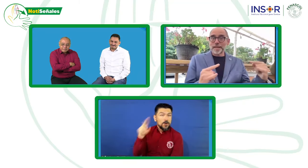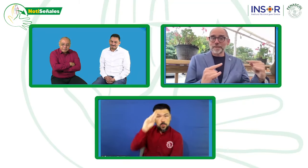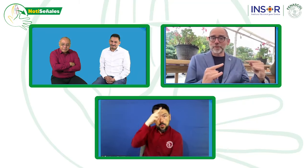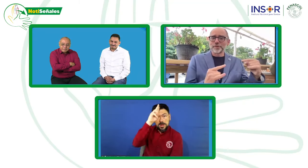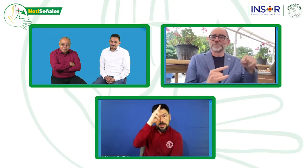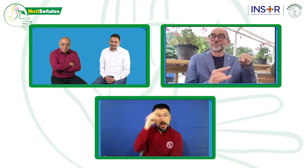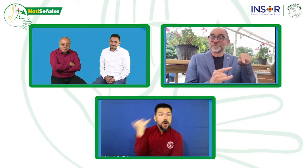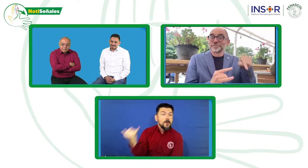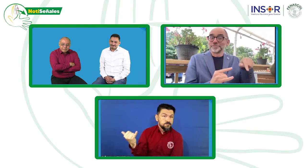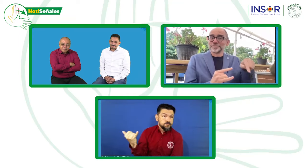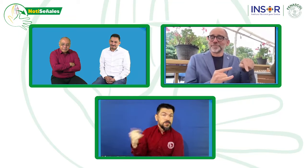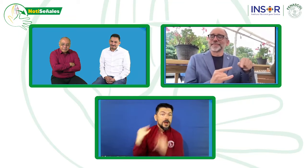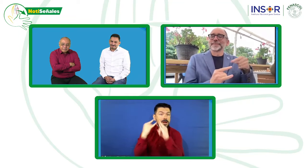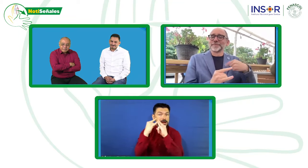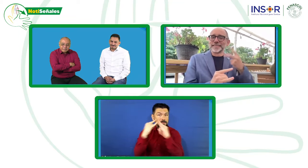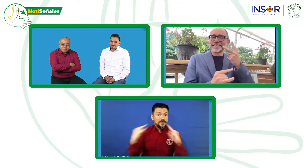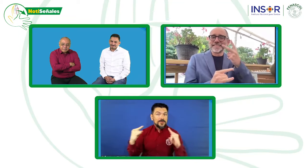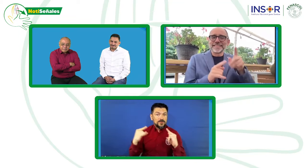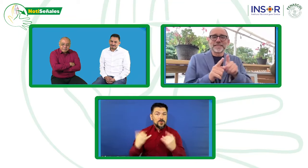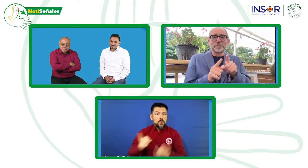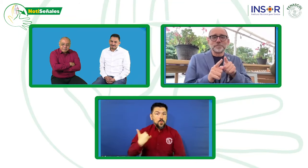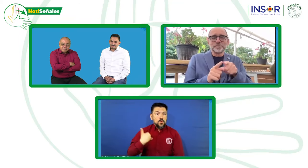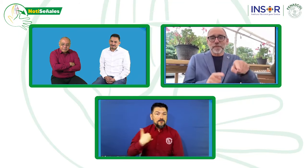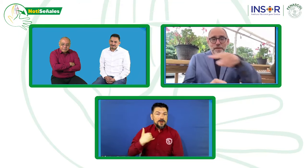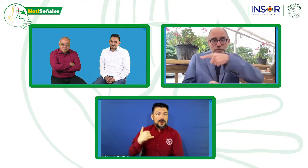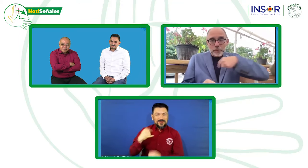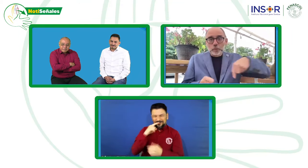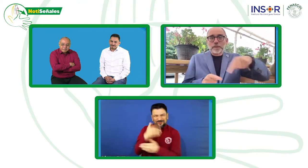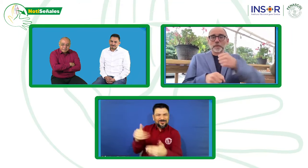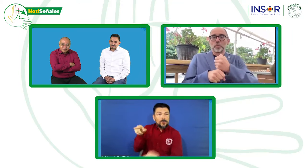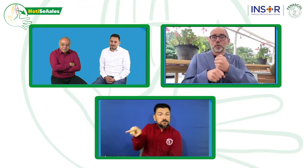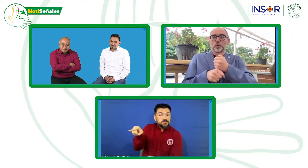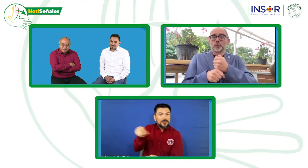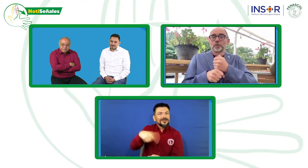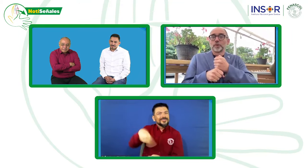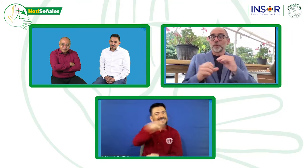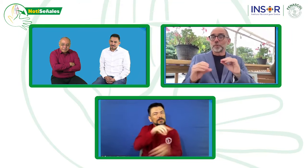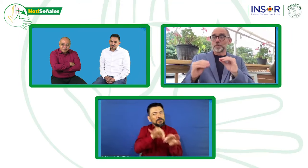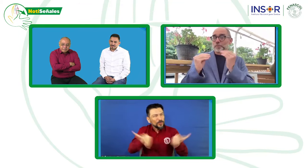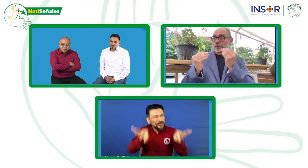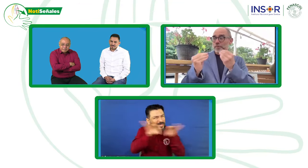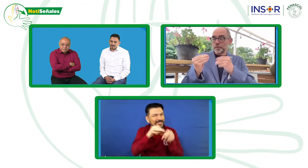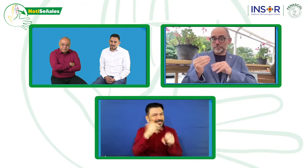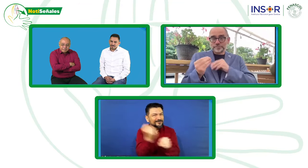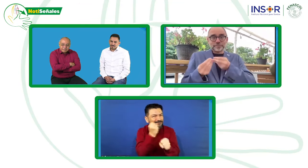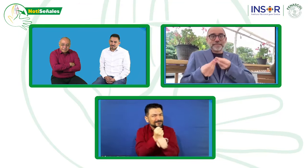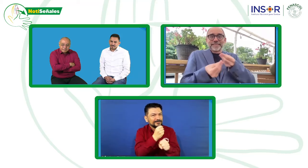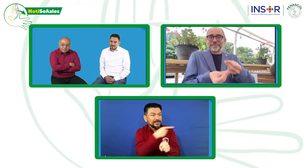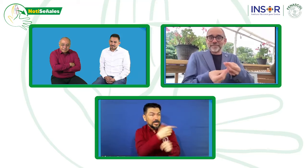jóvenes en Uruguay Ese